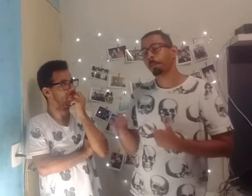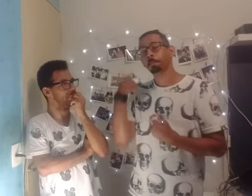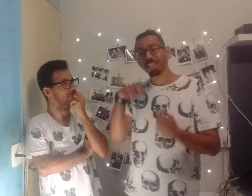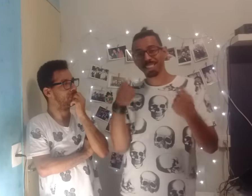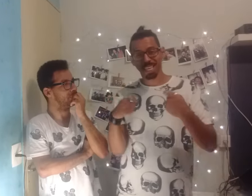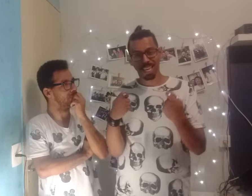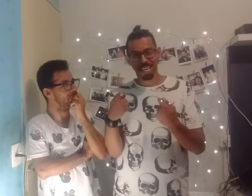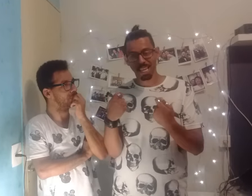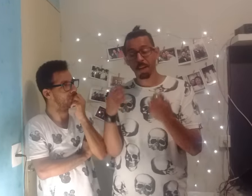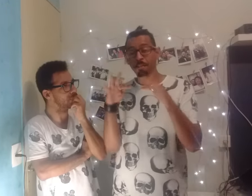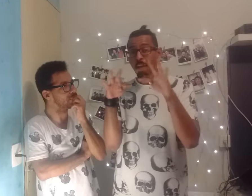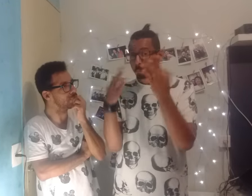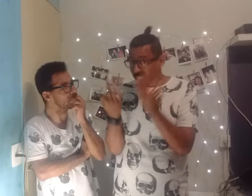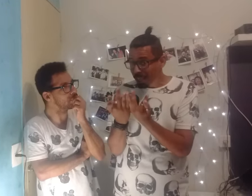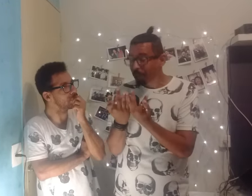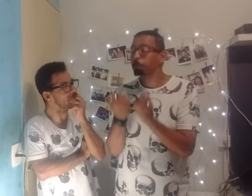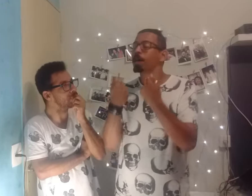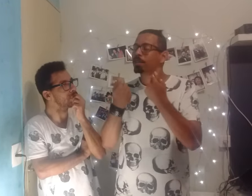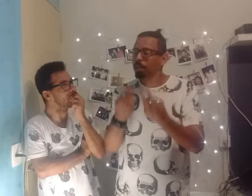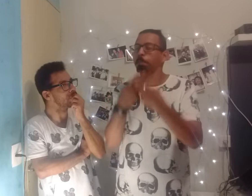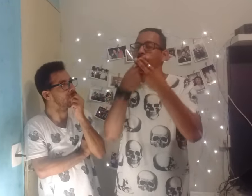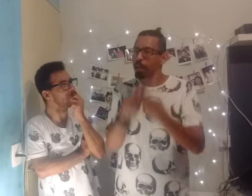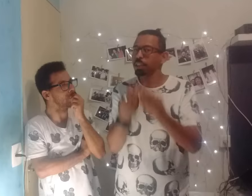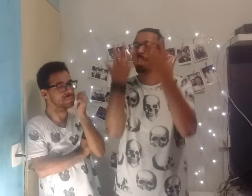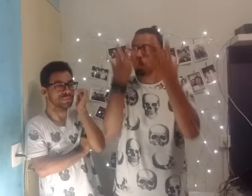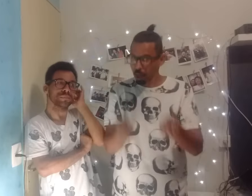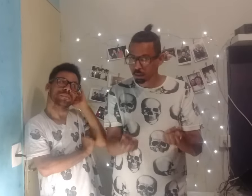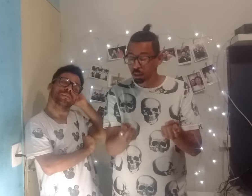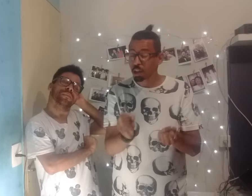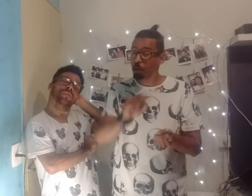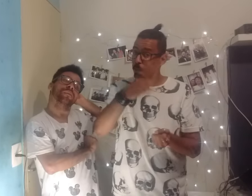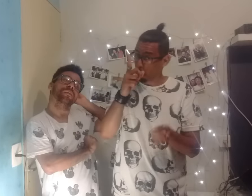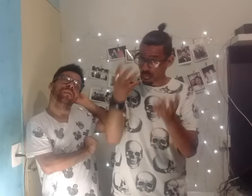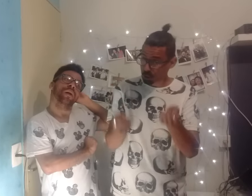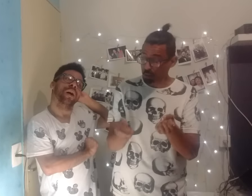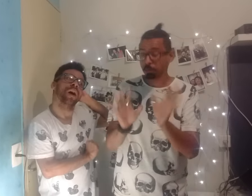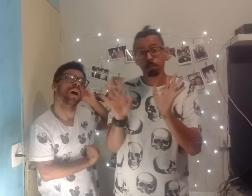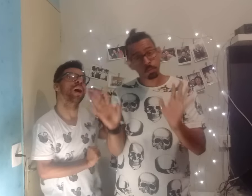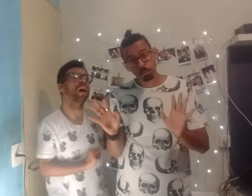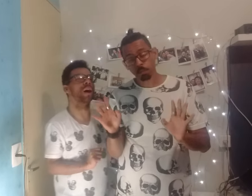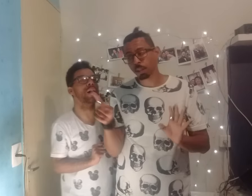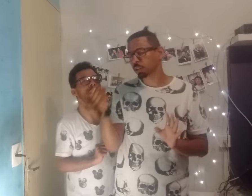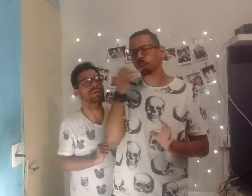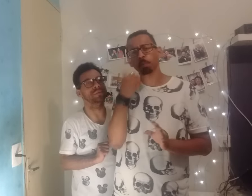precisa família muito paciência , aceita ou não aceita !